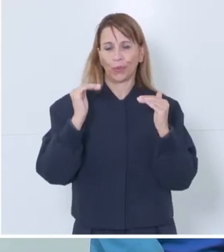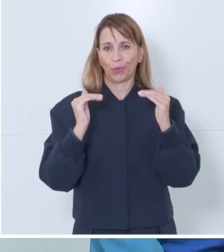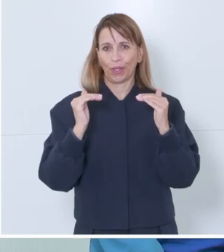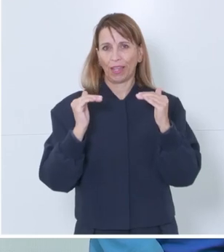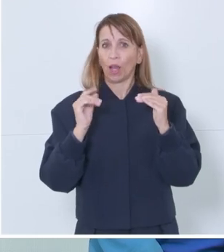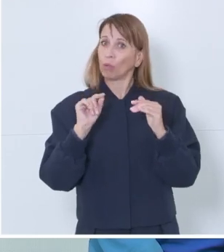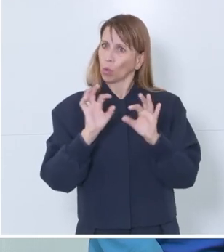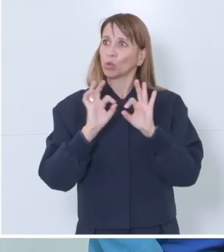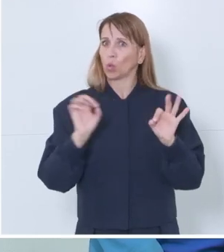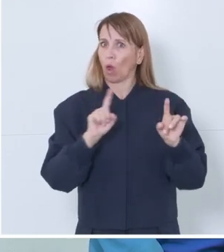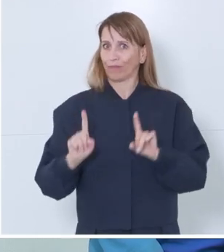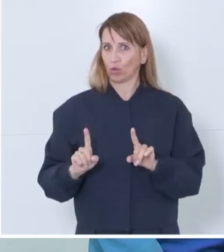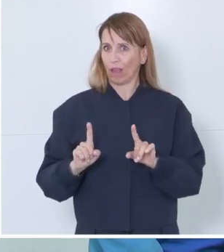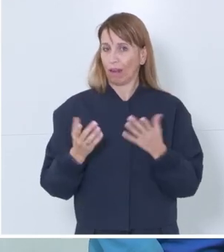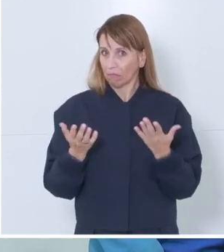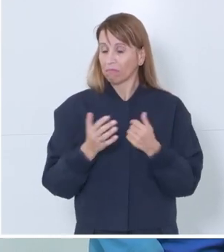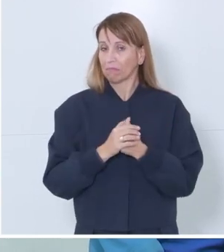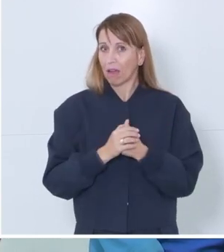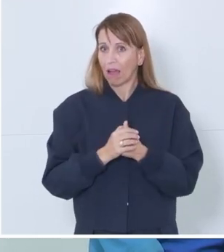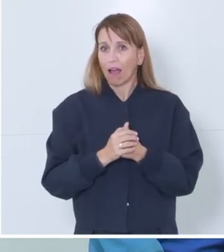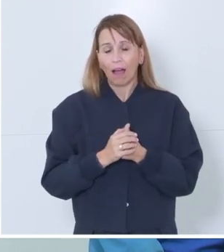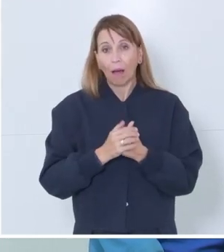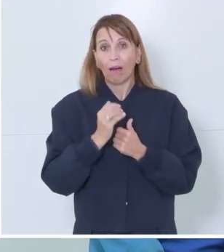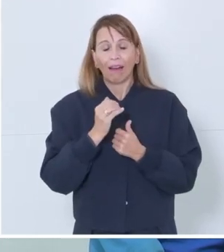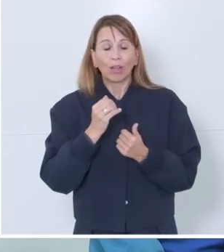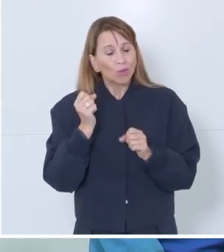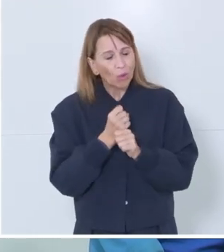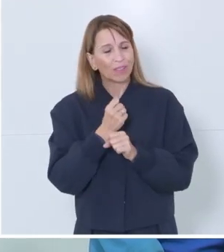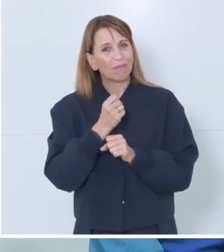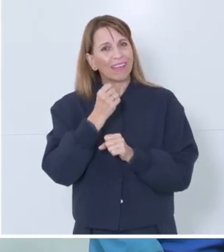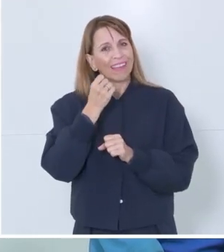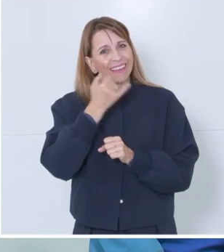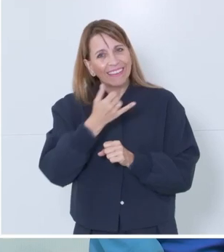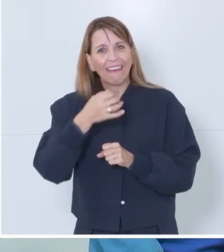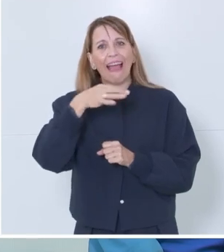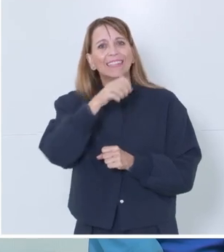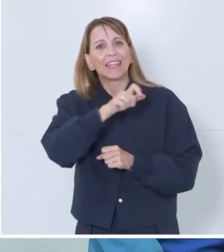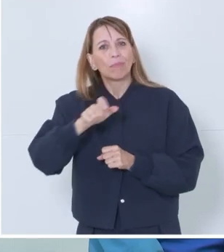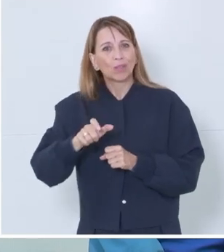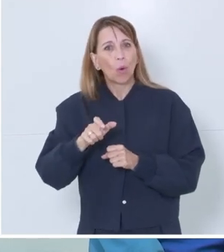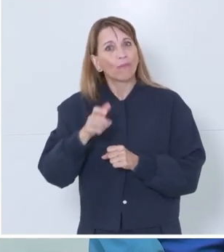wie gesagt, jeder einzelne Zivildiener kann eben diese Bedarfsdeckung hier auch noch besser machen.